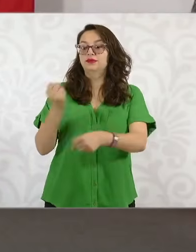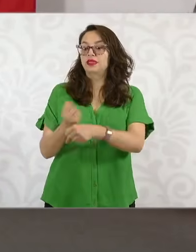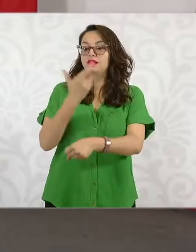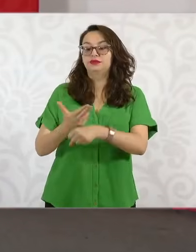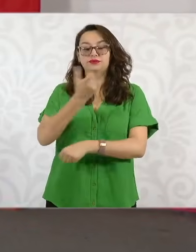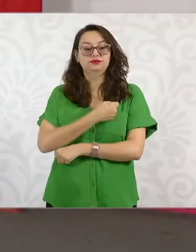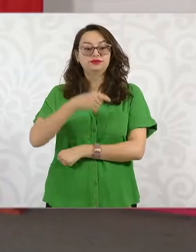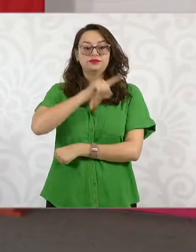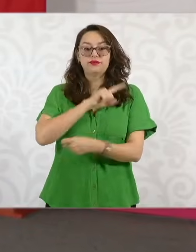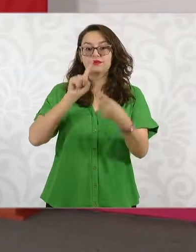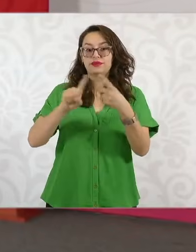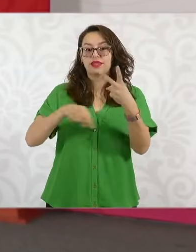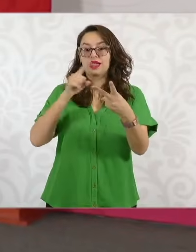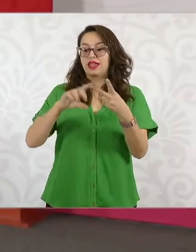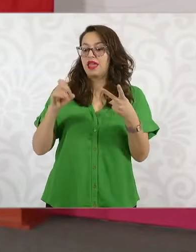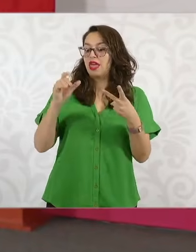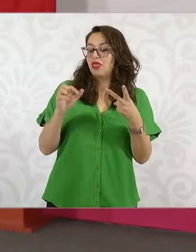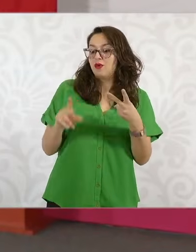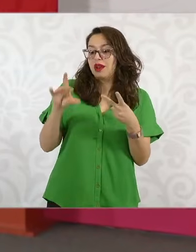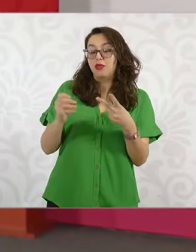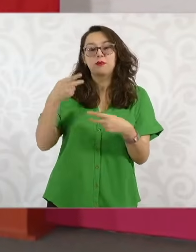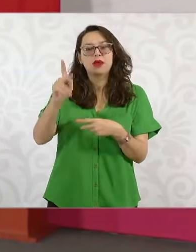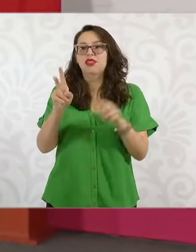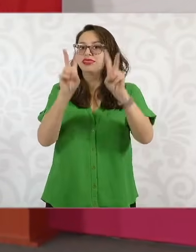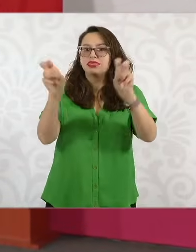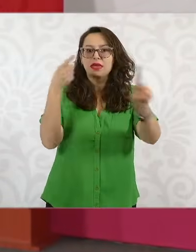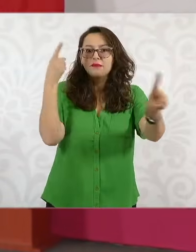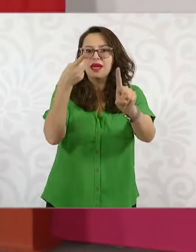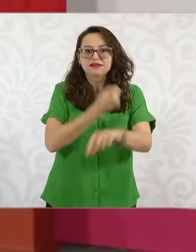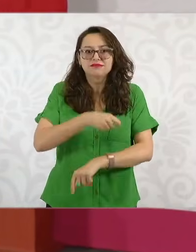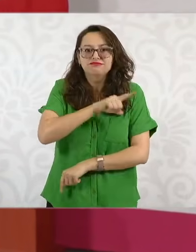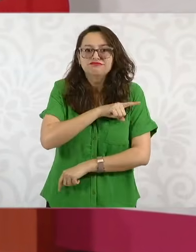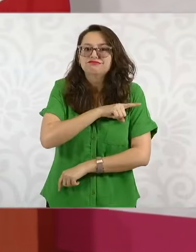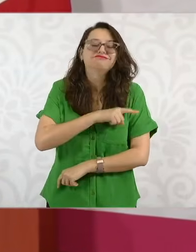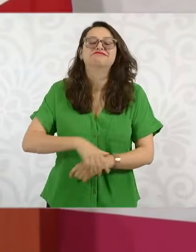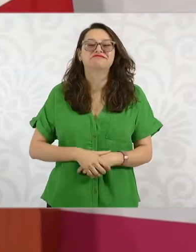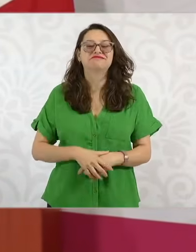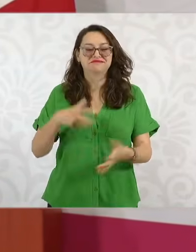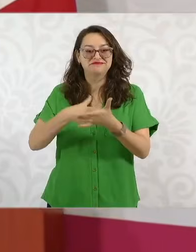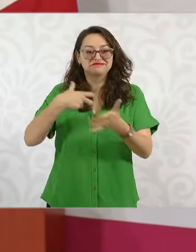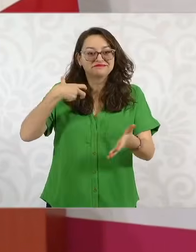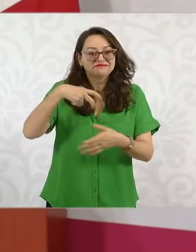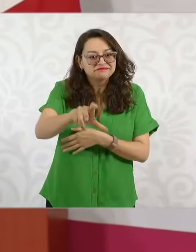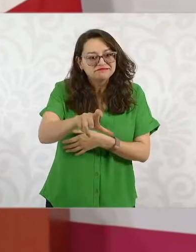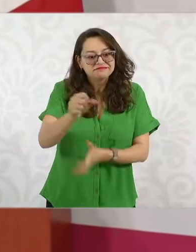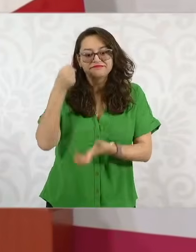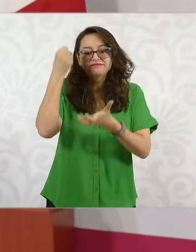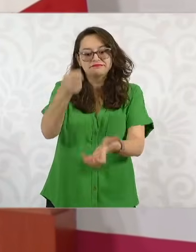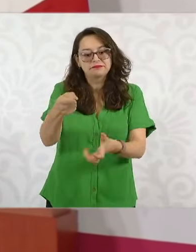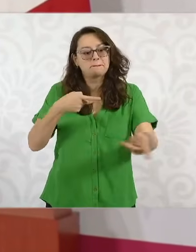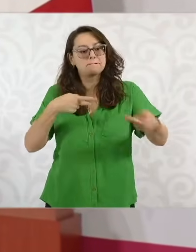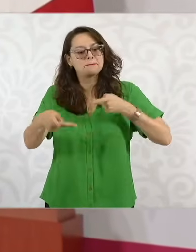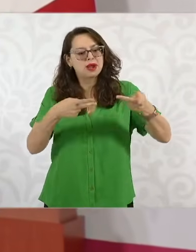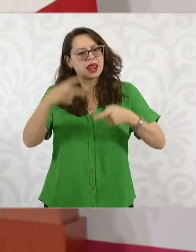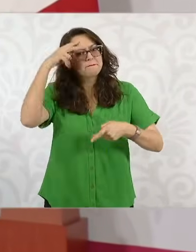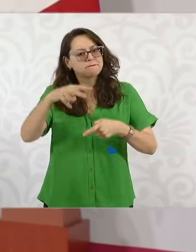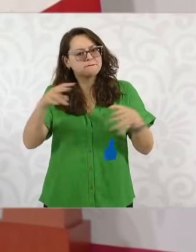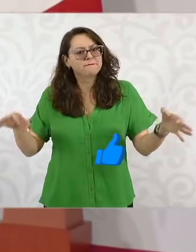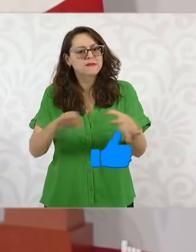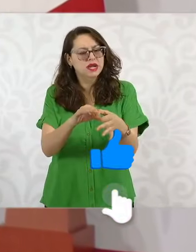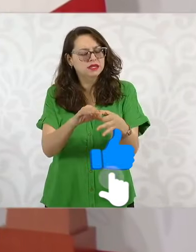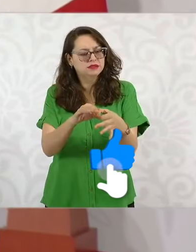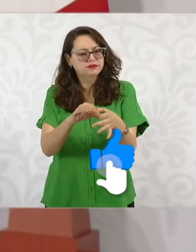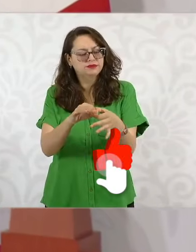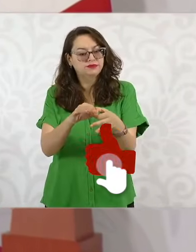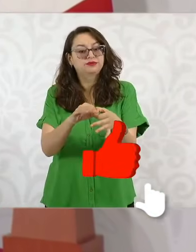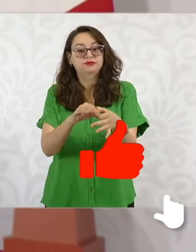de salud, sino de inversión eh vinculada con el plan México. Una de uno de los sectores que